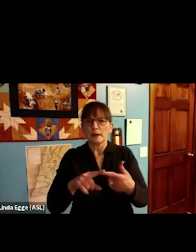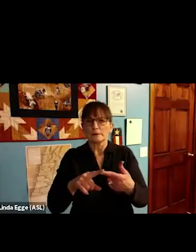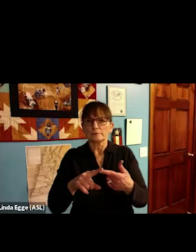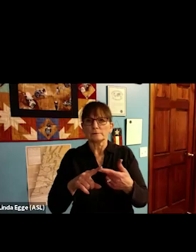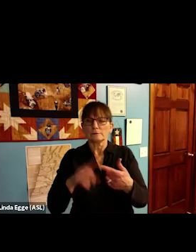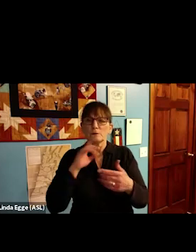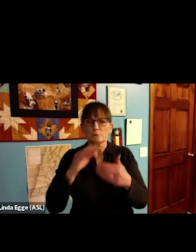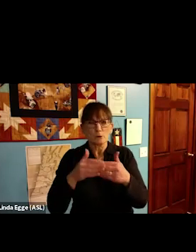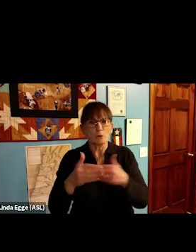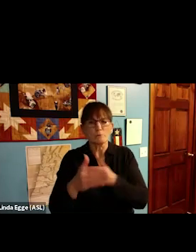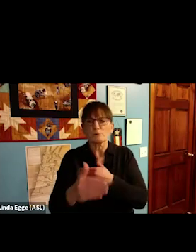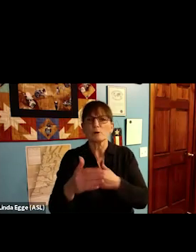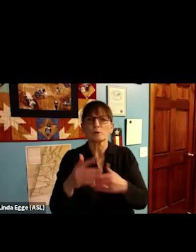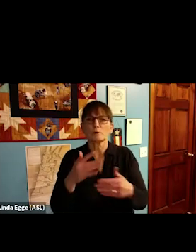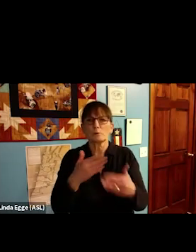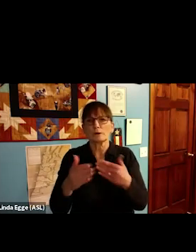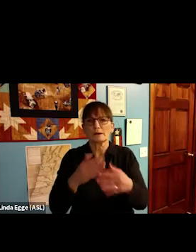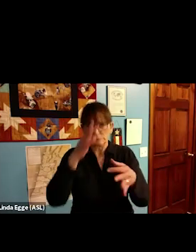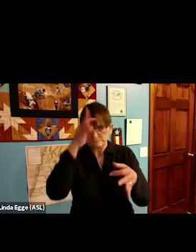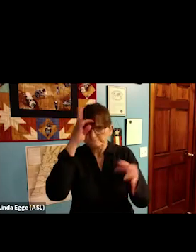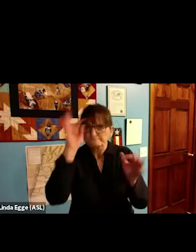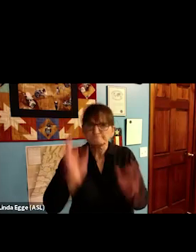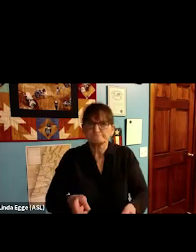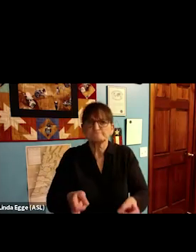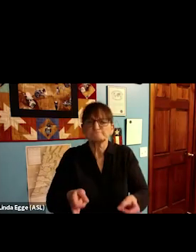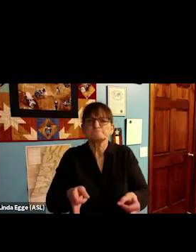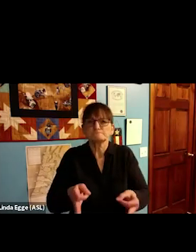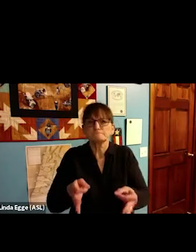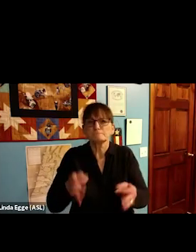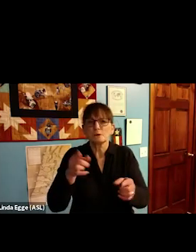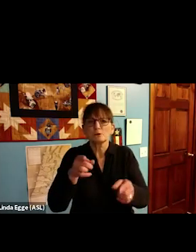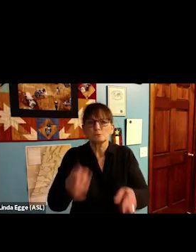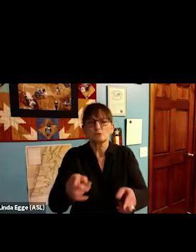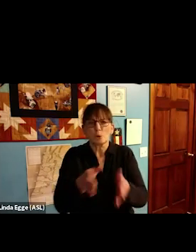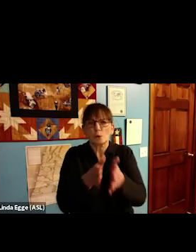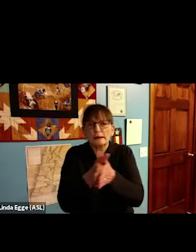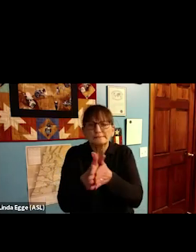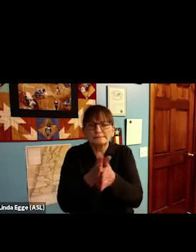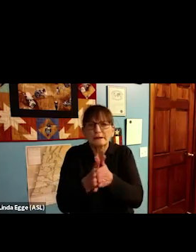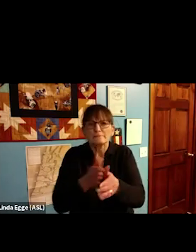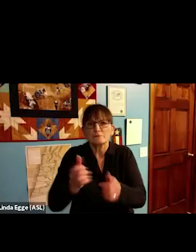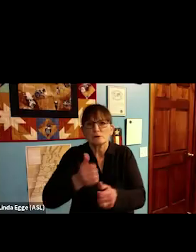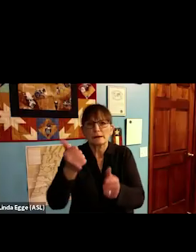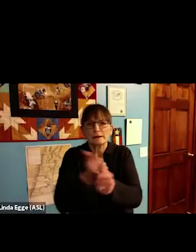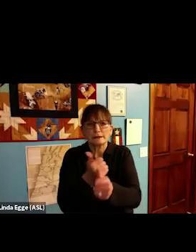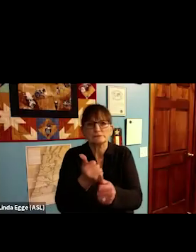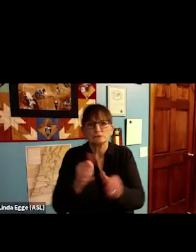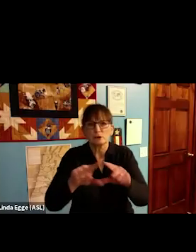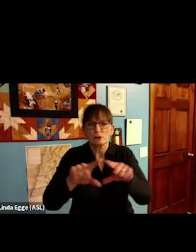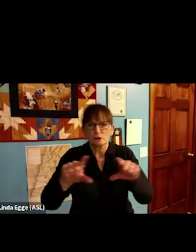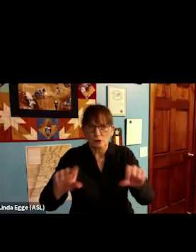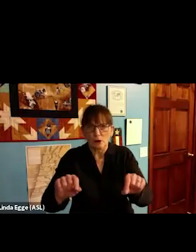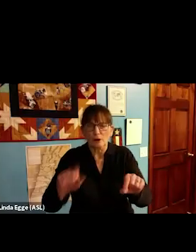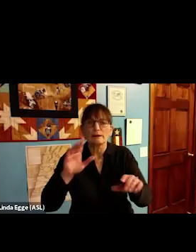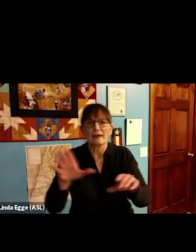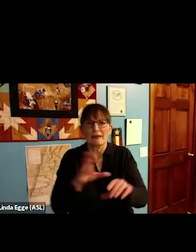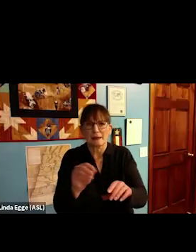Entonces, uno de los componentes críticos que sabemos es servir como el representante designado del solicitante.